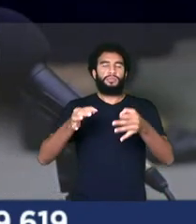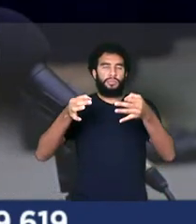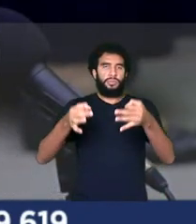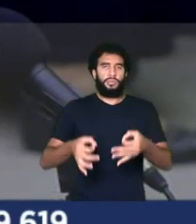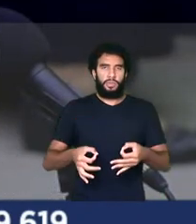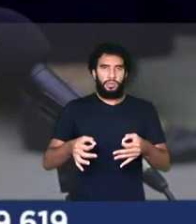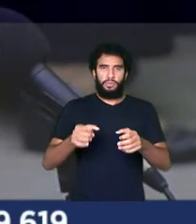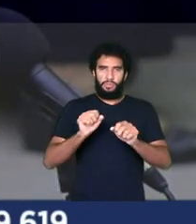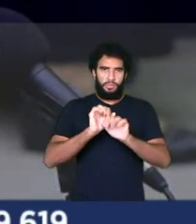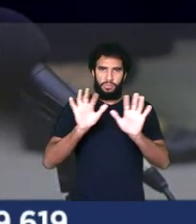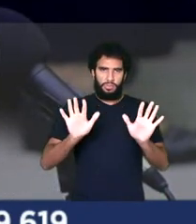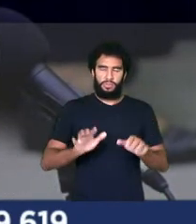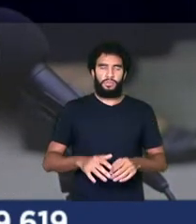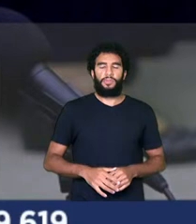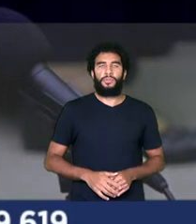POMPEO DEFENDERAM COM MUITA PROPRIEDADE DE DEIXAR CLARO.